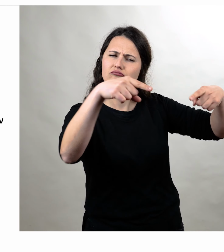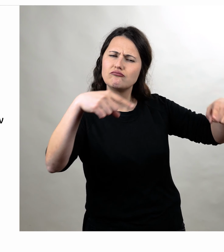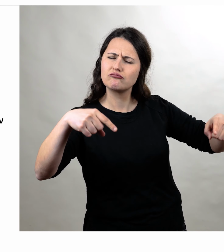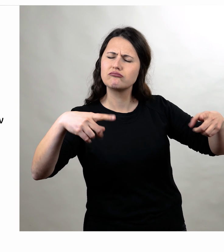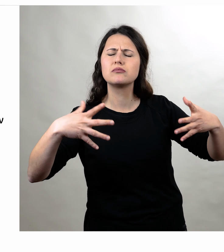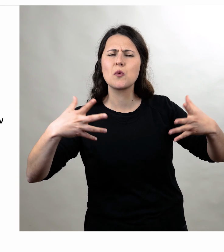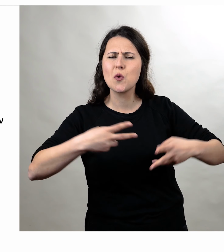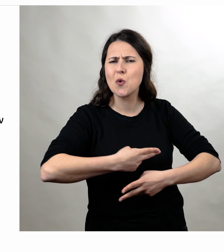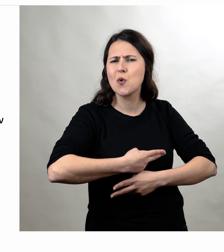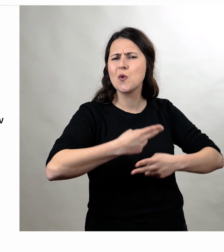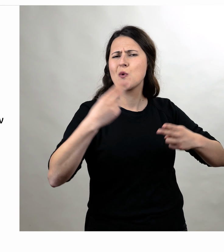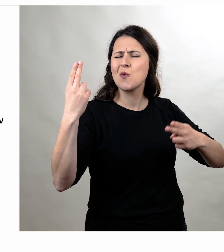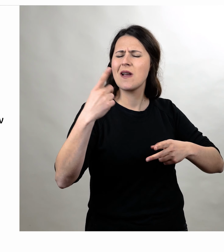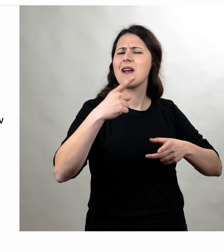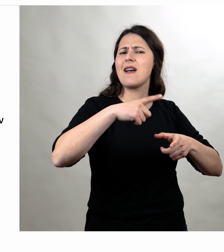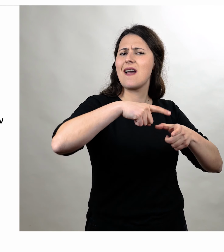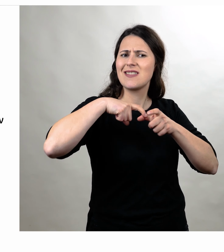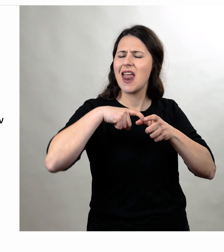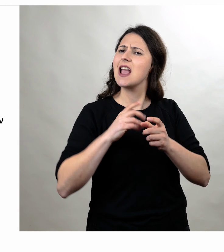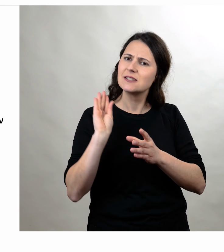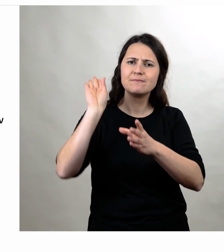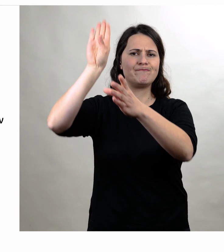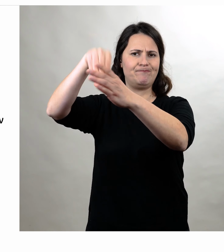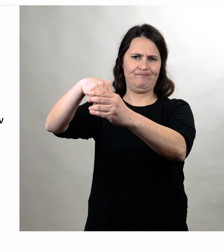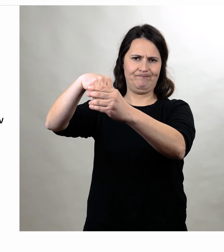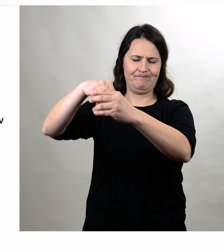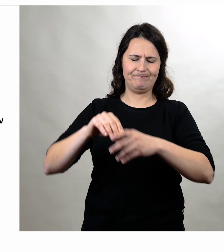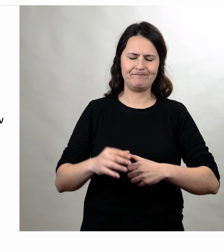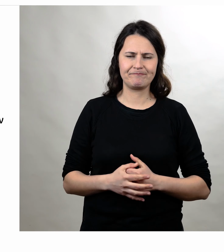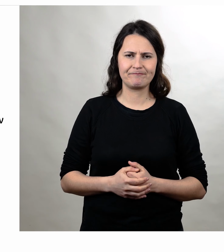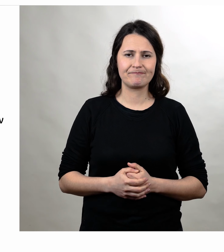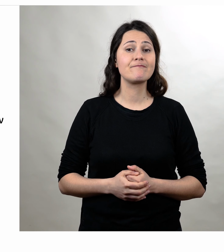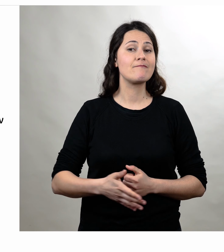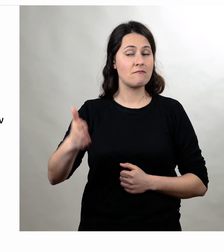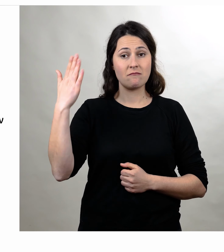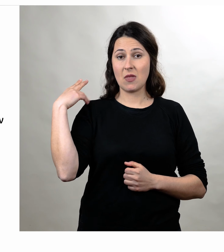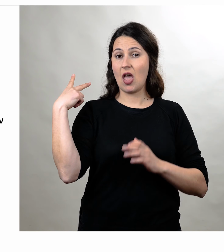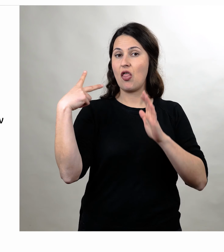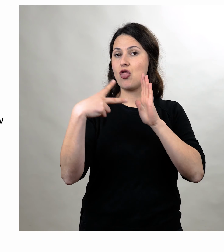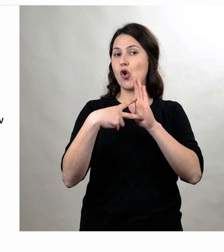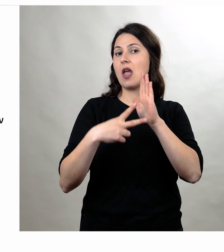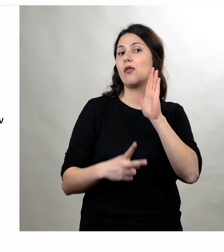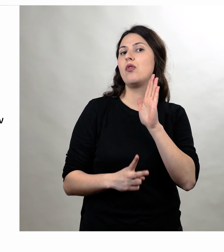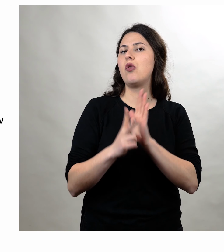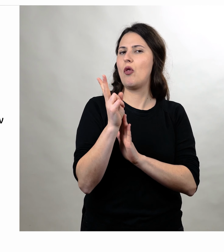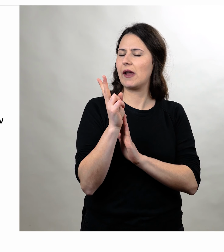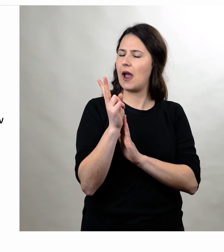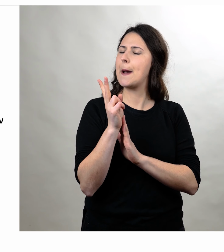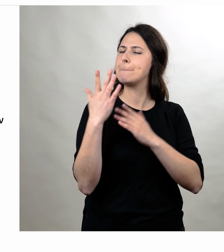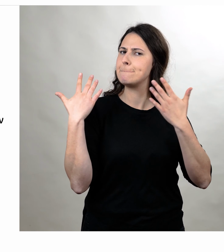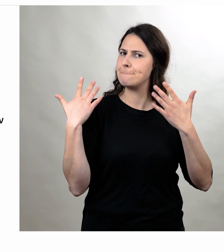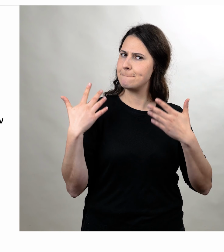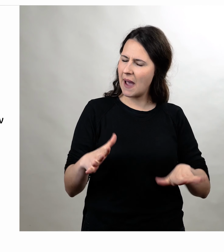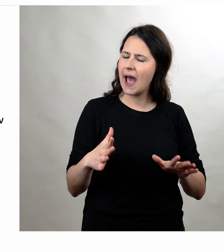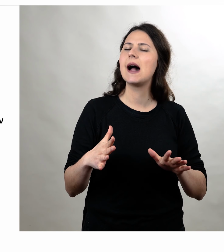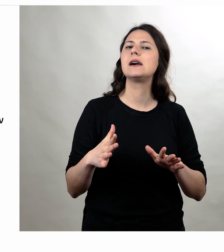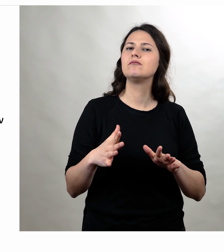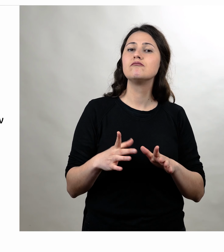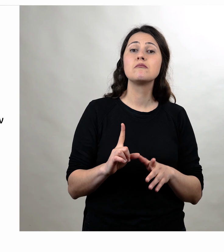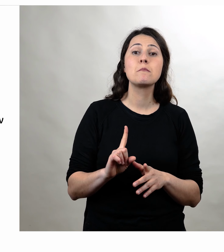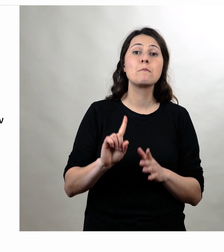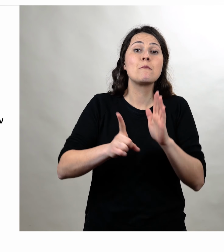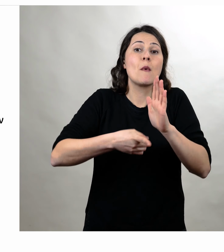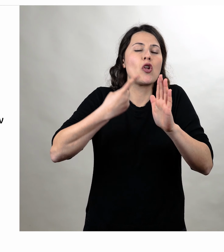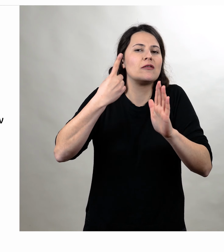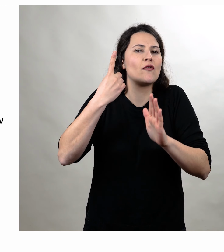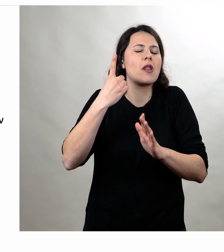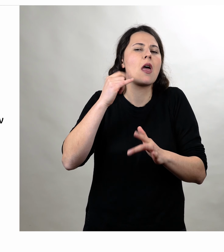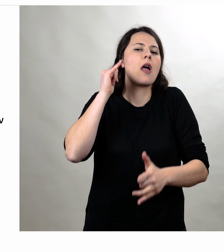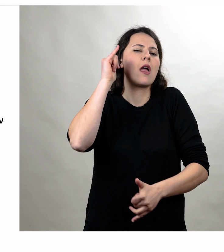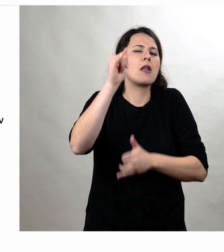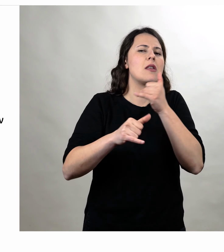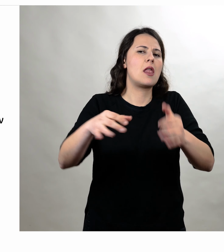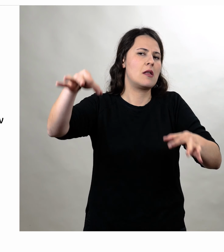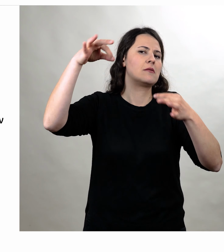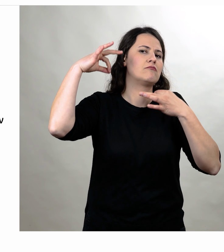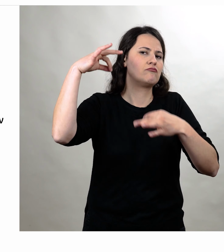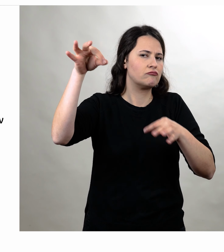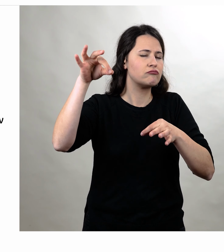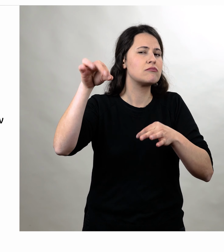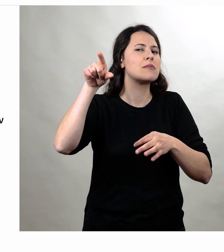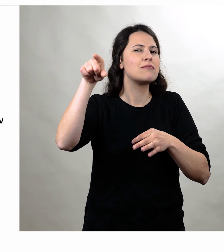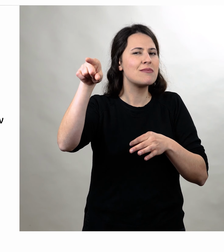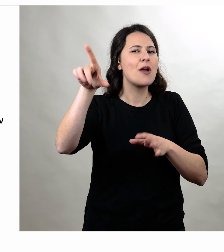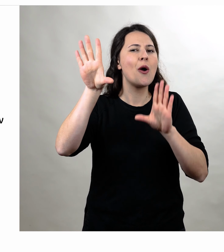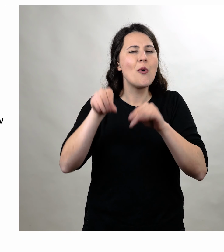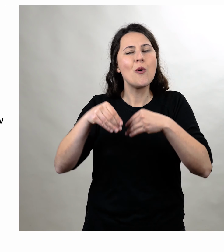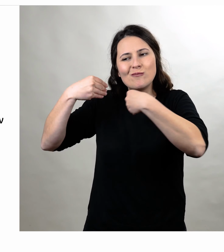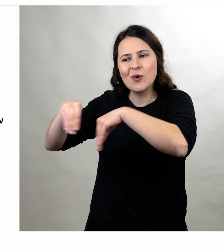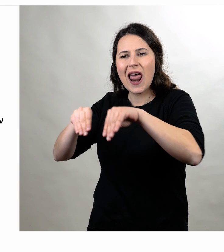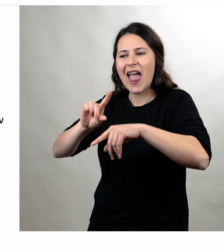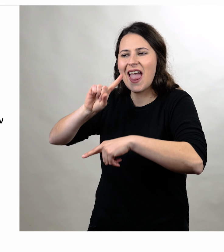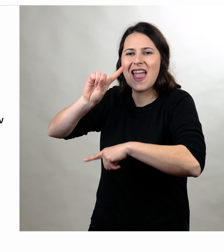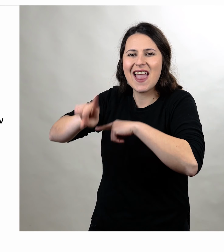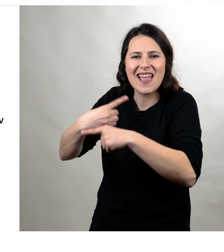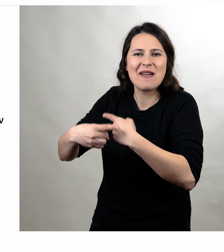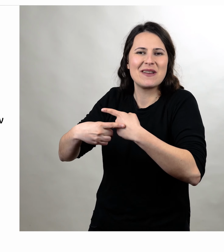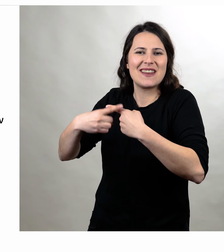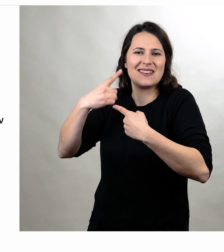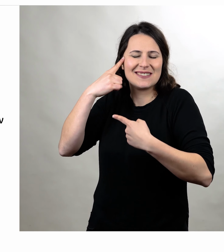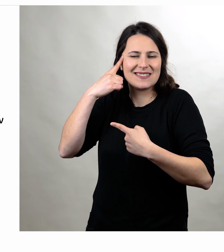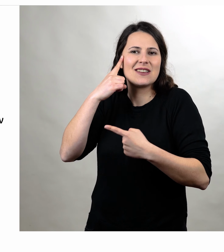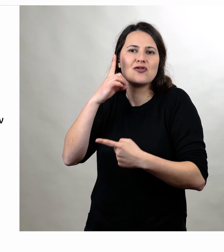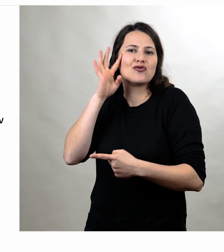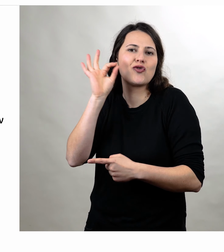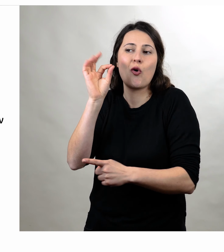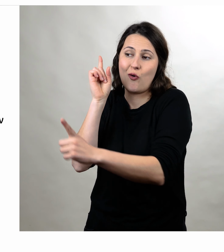Επίσης, το 2012 η εταιρεία ξεκίνησε το πρώτο διαδικτυακό κατάστημα πώλησης εμπειριών περιπέτειας που απευθύνονται κυρίως σε ιδιώτες.